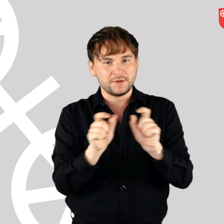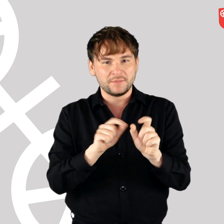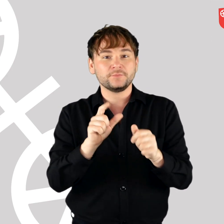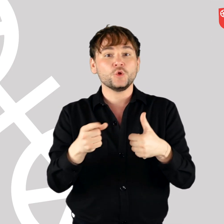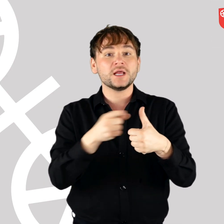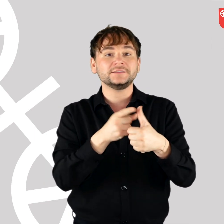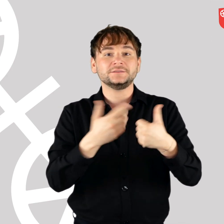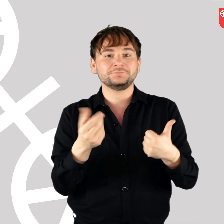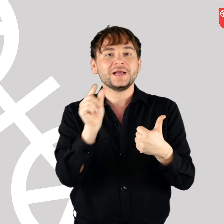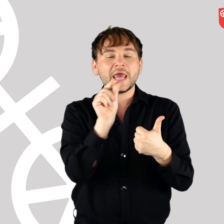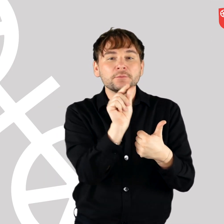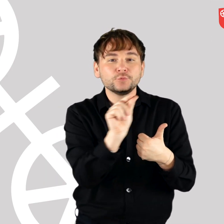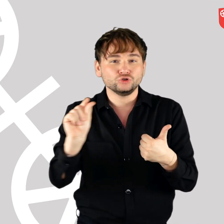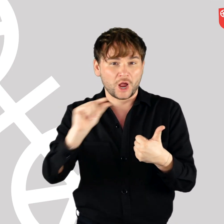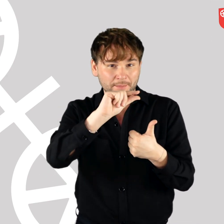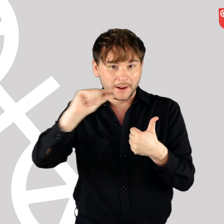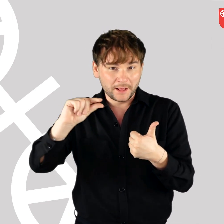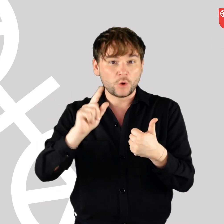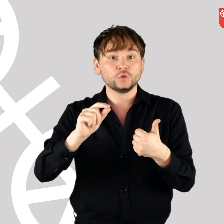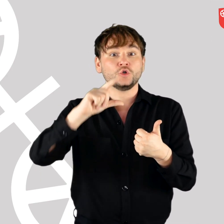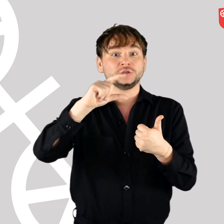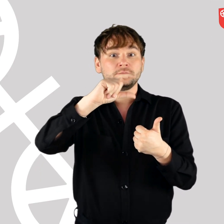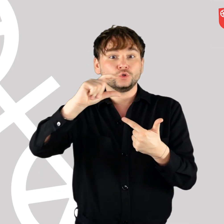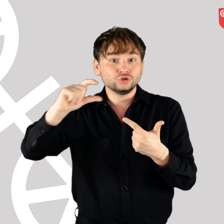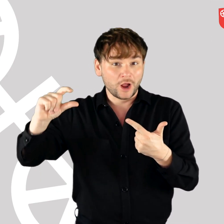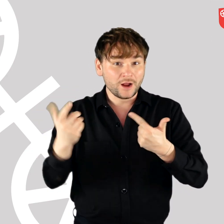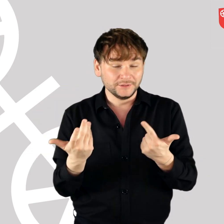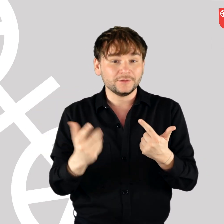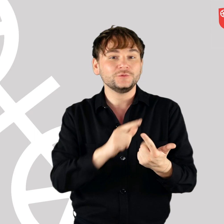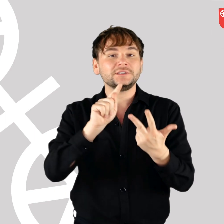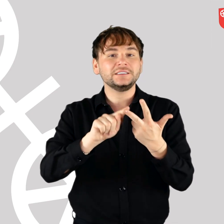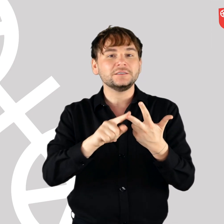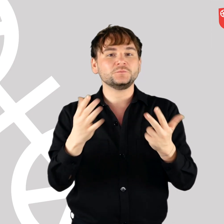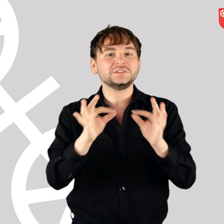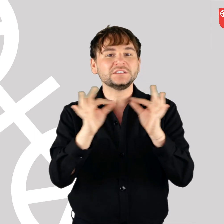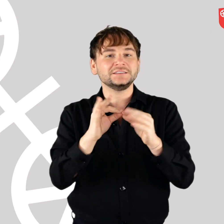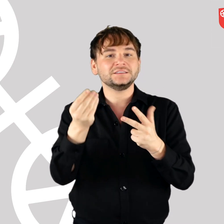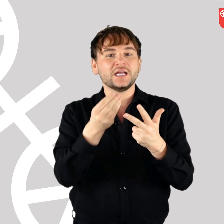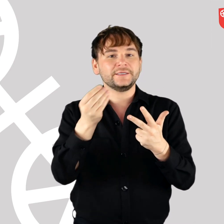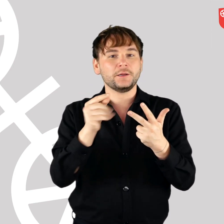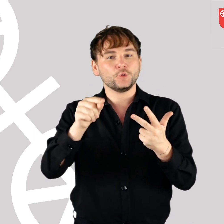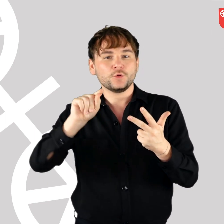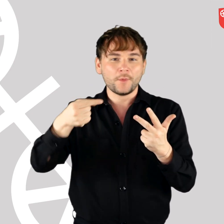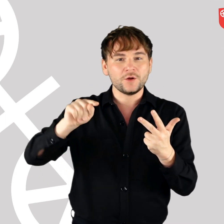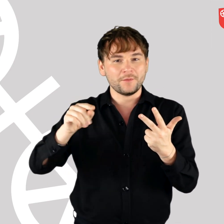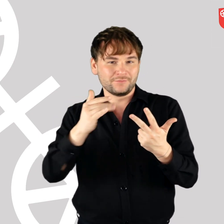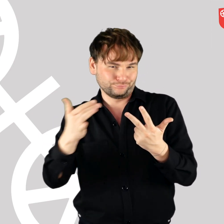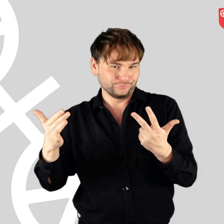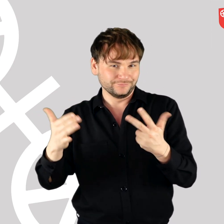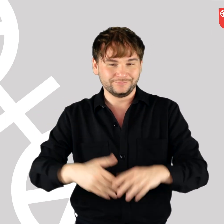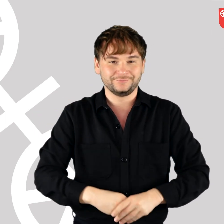wie Klein- und Großbuchstaben und Satzzeichen.